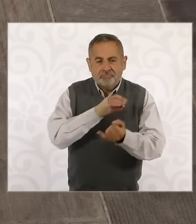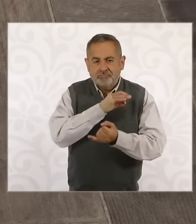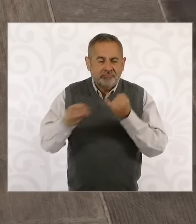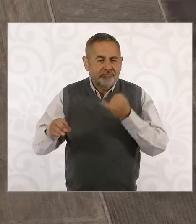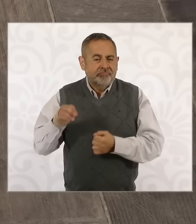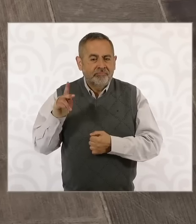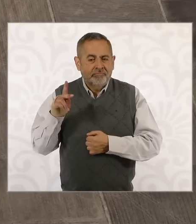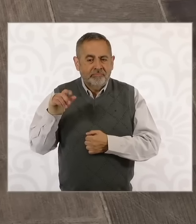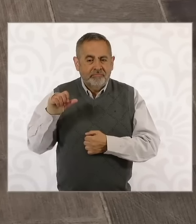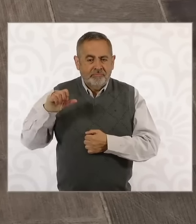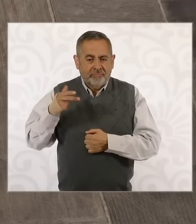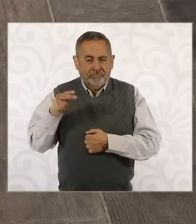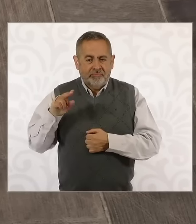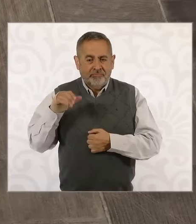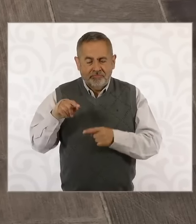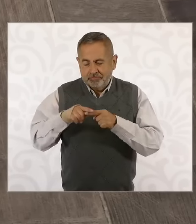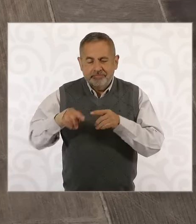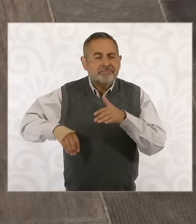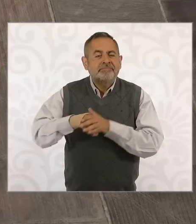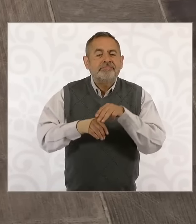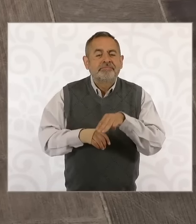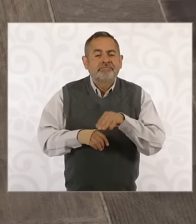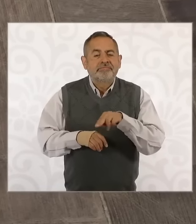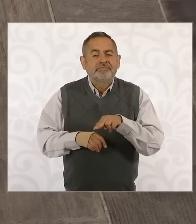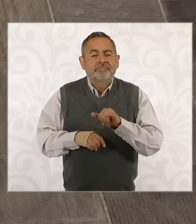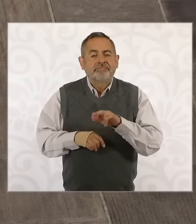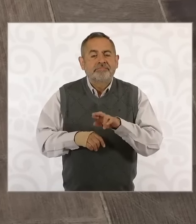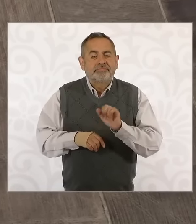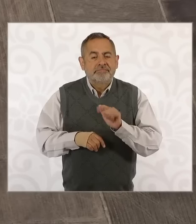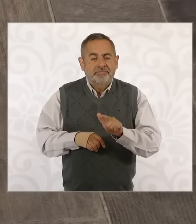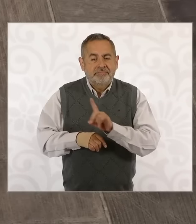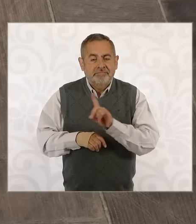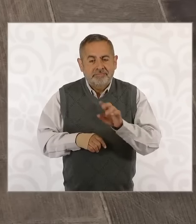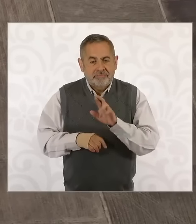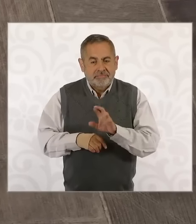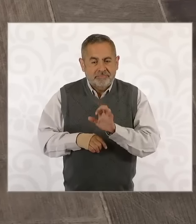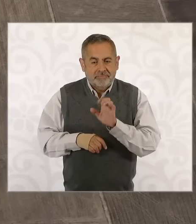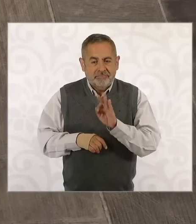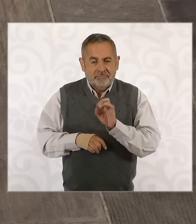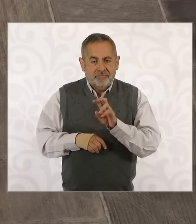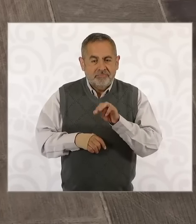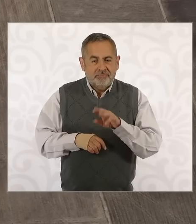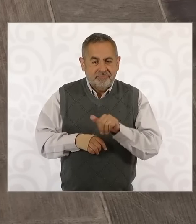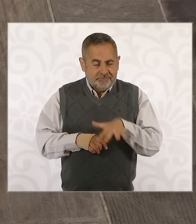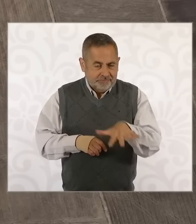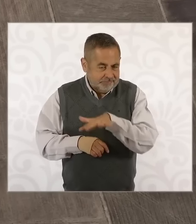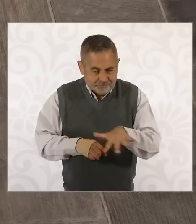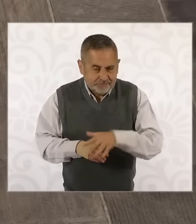Reforma a donde llegarán los eh trenes una vez concluida la obra. Y del lado derecho nos parece